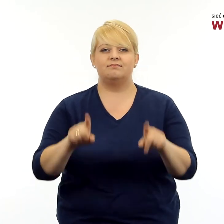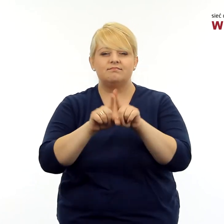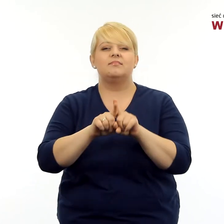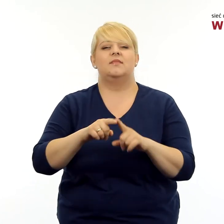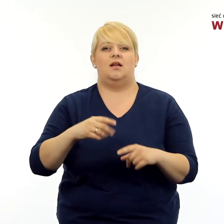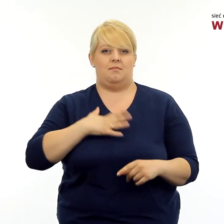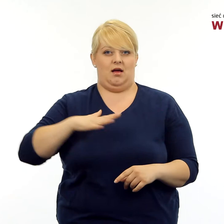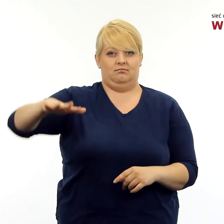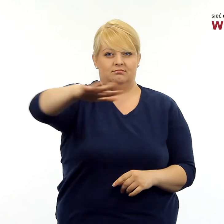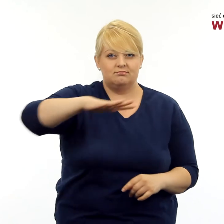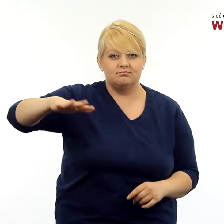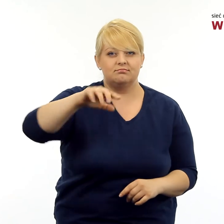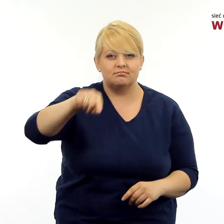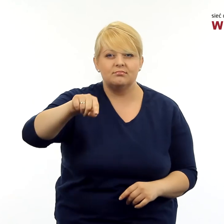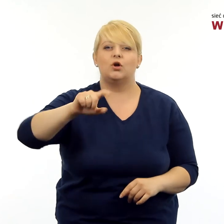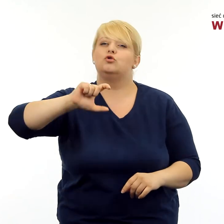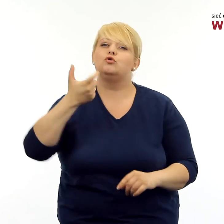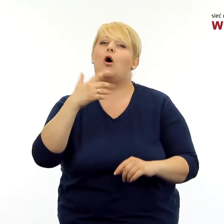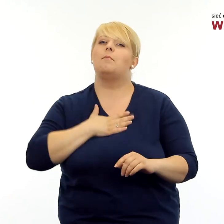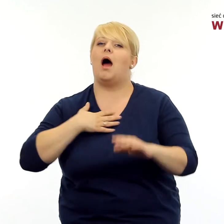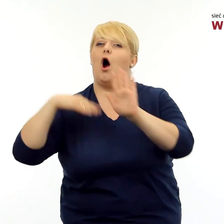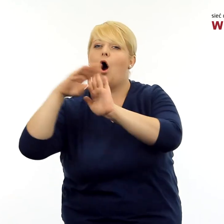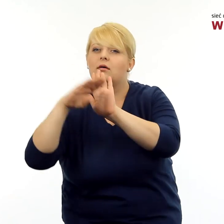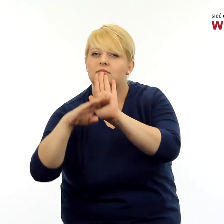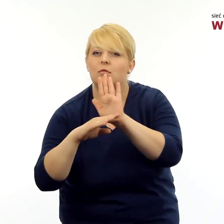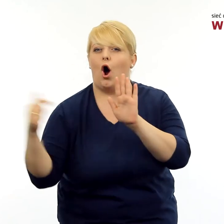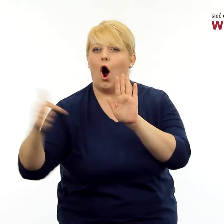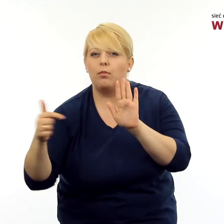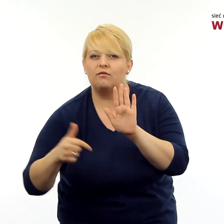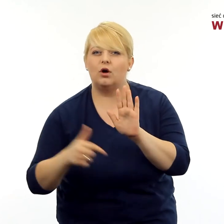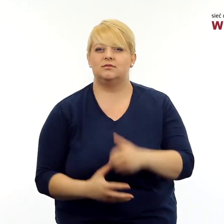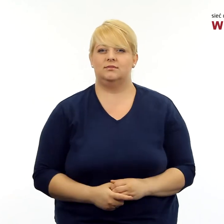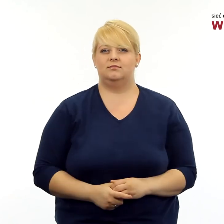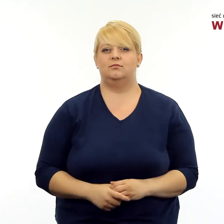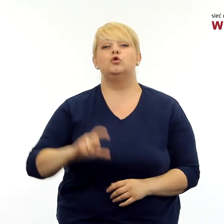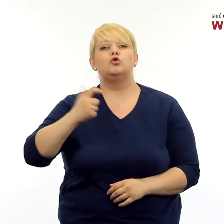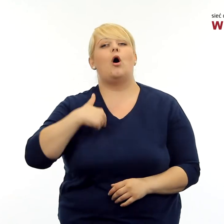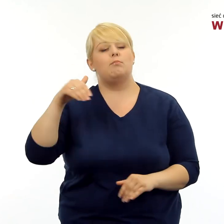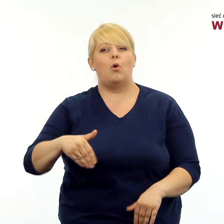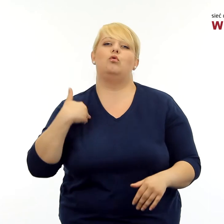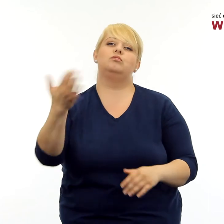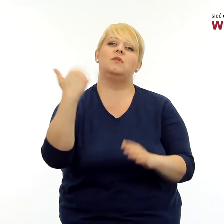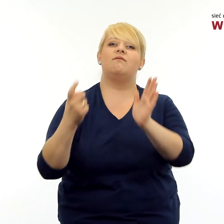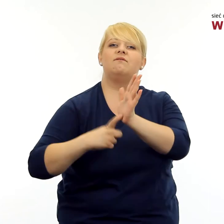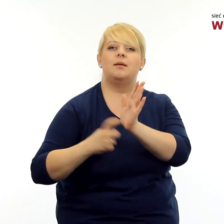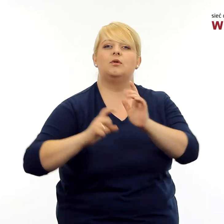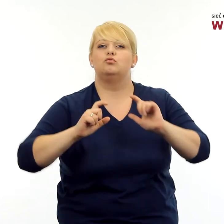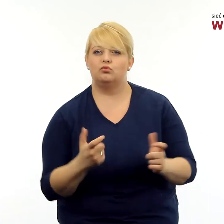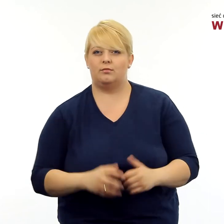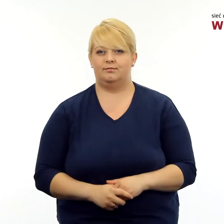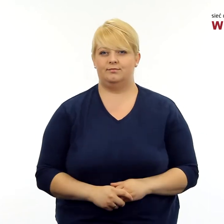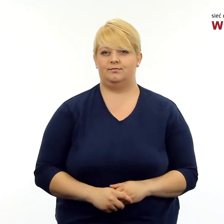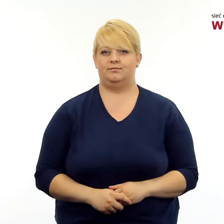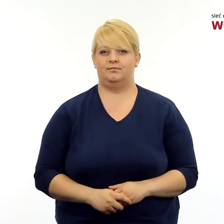jakie ma w danym obszarze obowiązki i czego można oczekiwać.